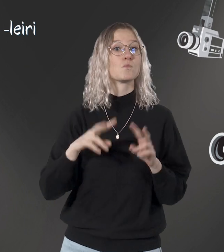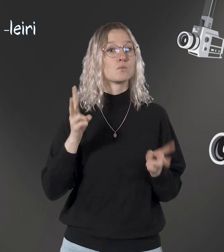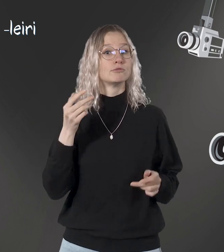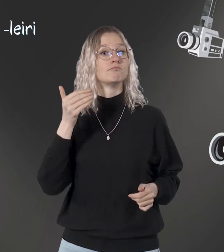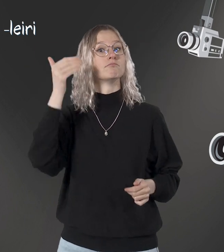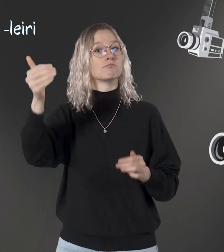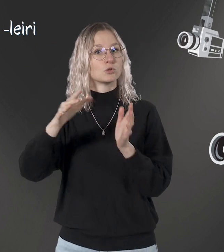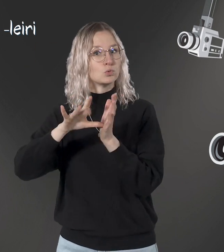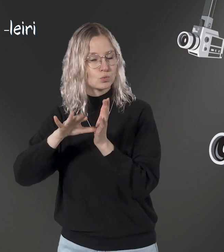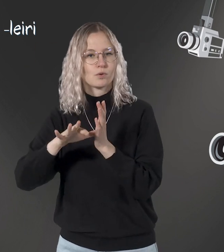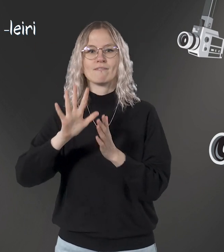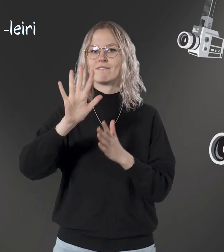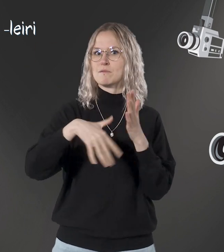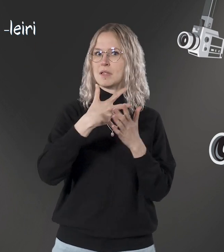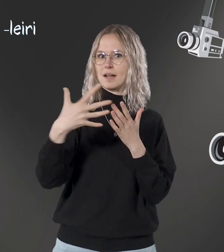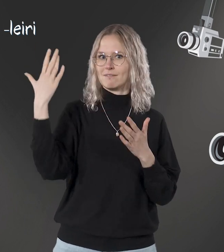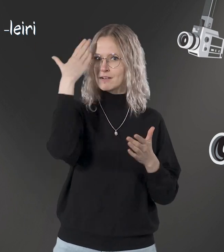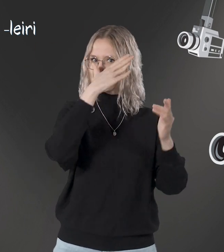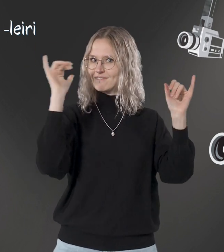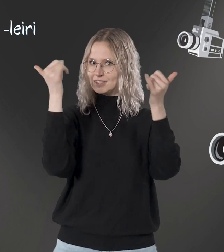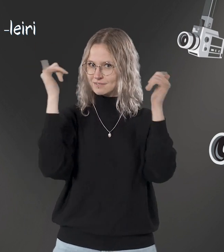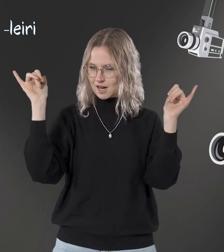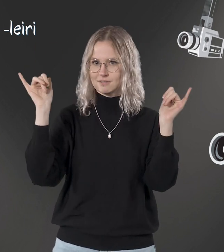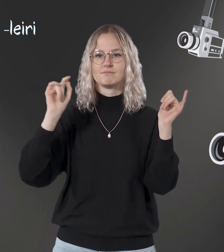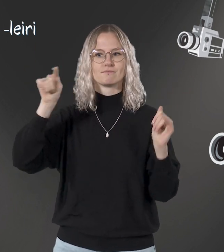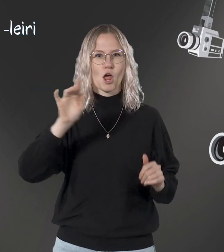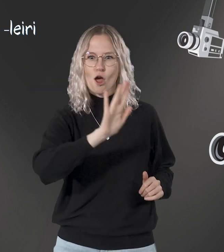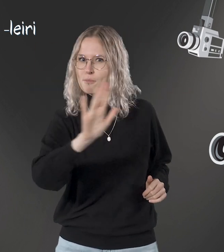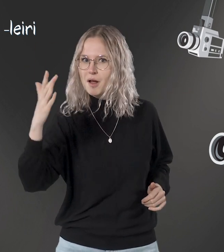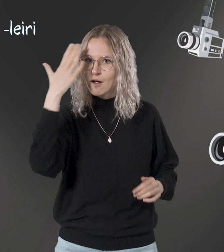Lisäksi leiriläisten tekemät elokuvat osallistuvat syksyllä järjestettävään -